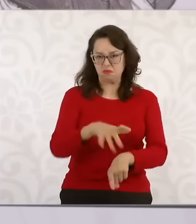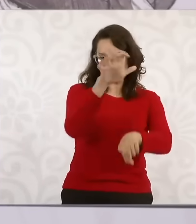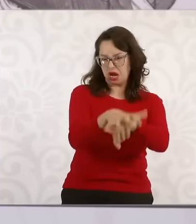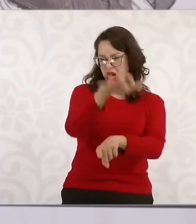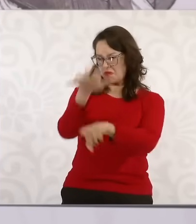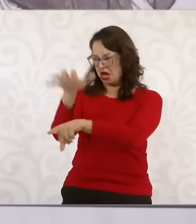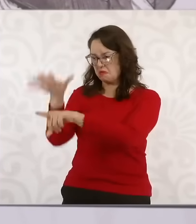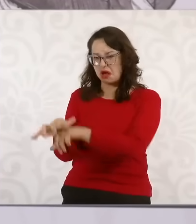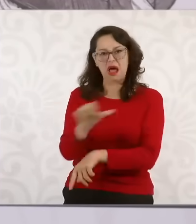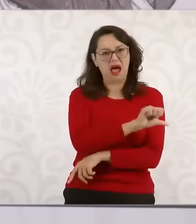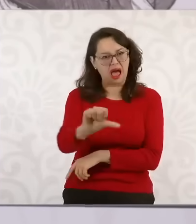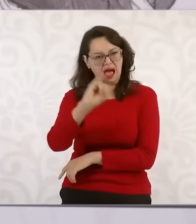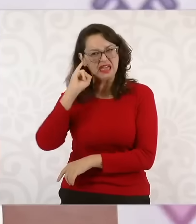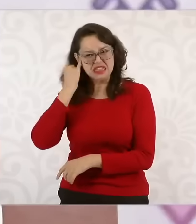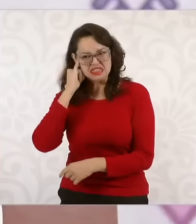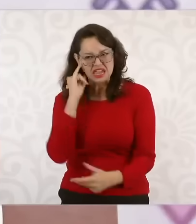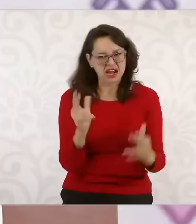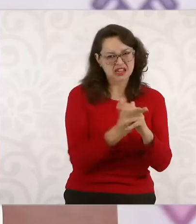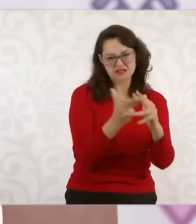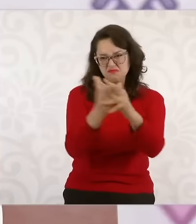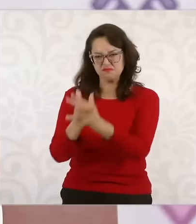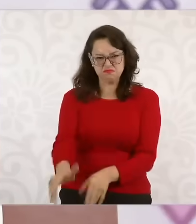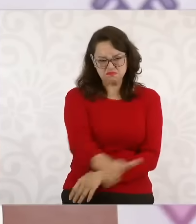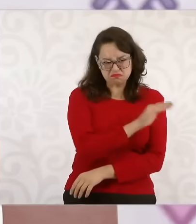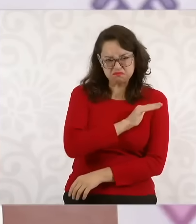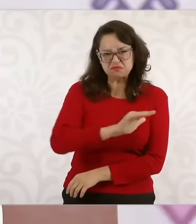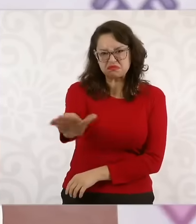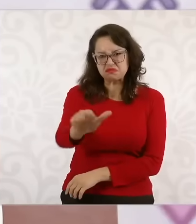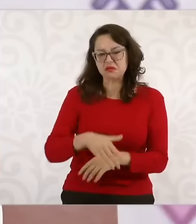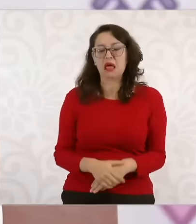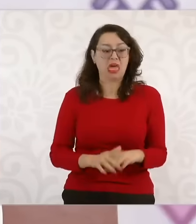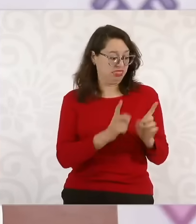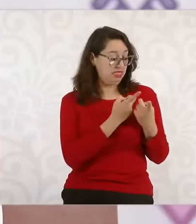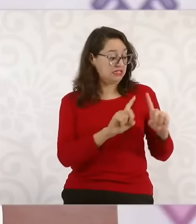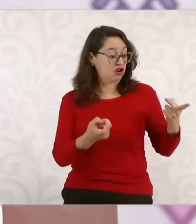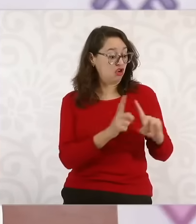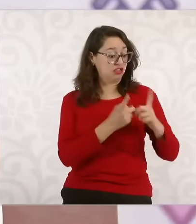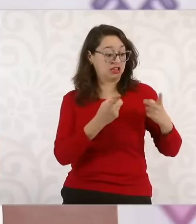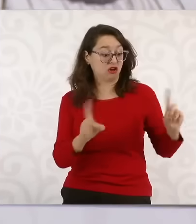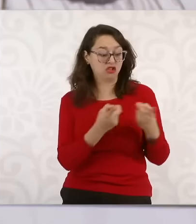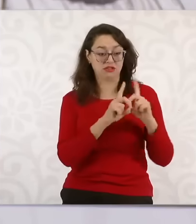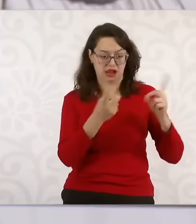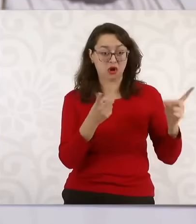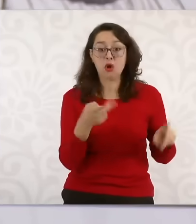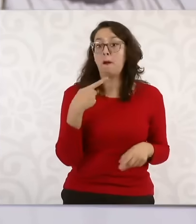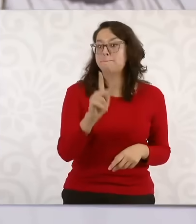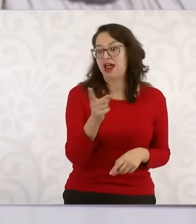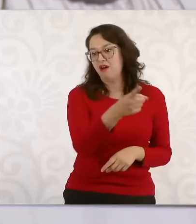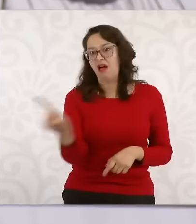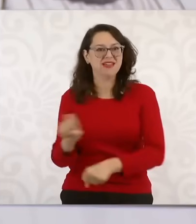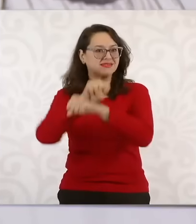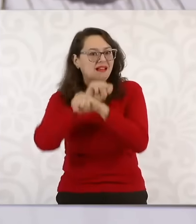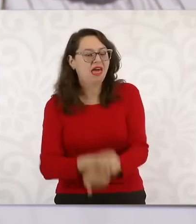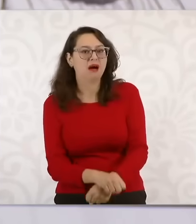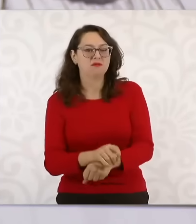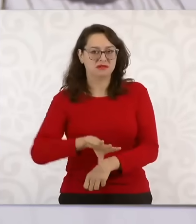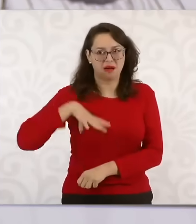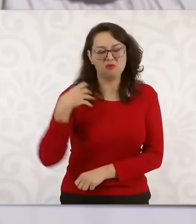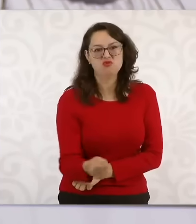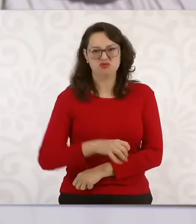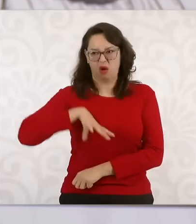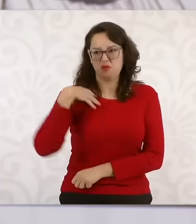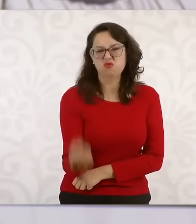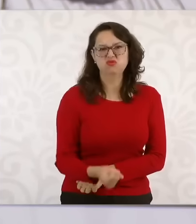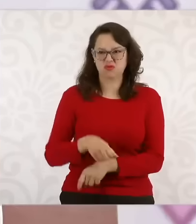originarios, de un desarrollo basado en la explotación eh extrema, eh la concentración